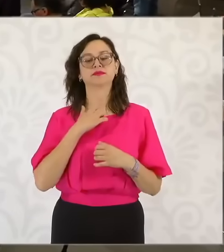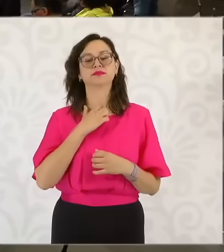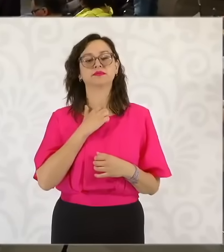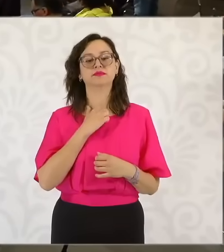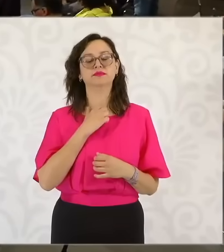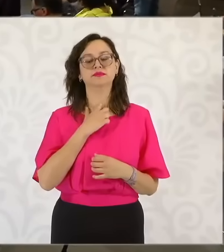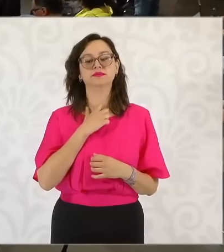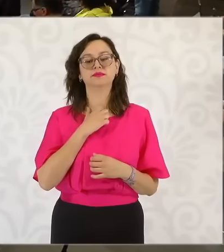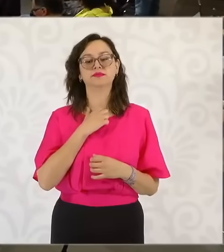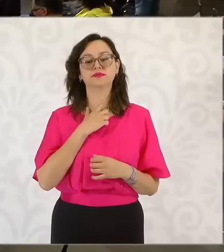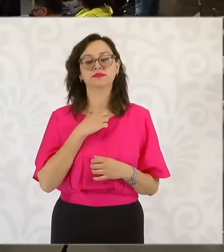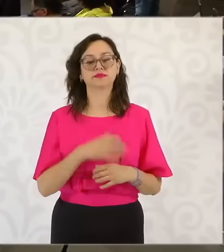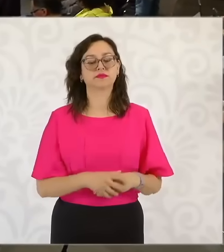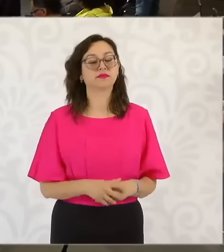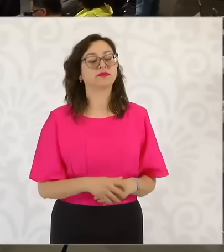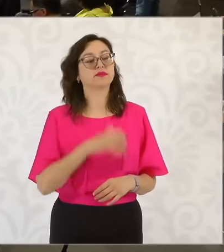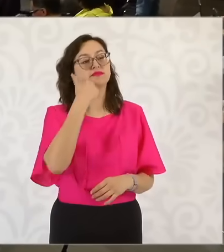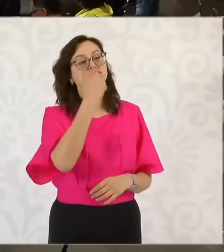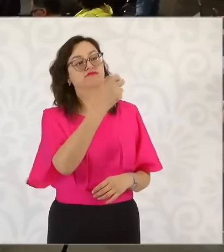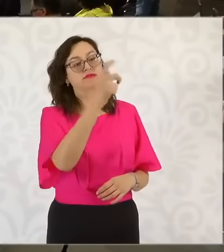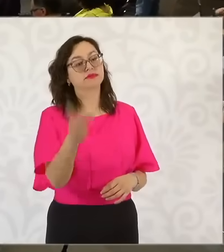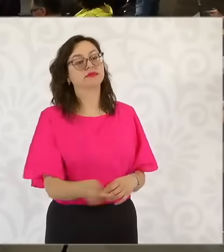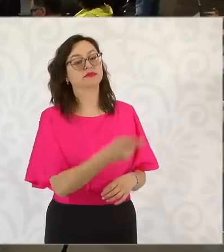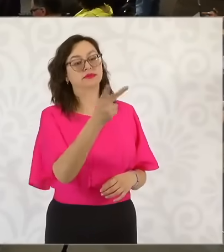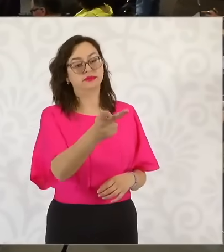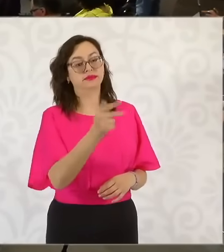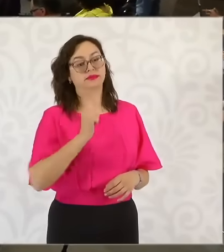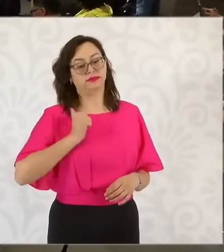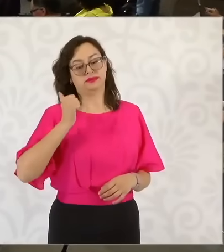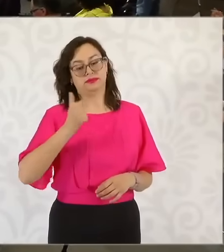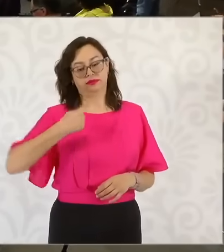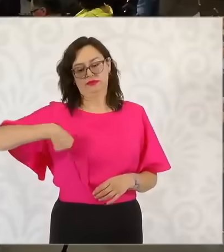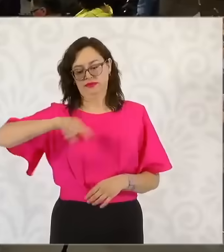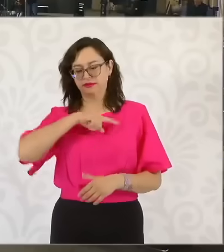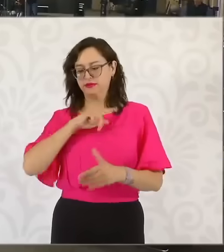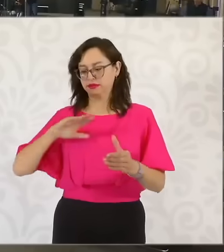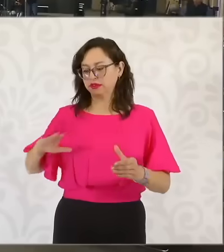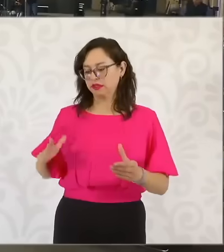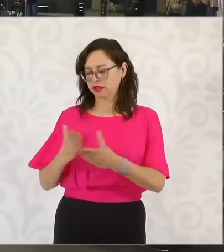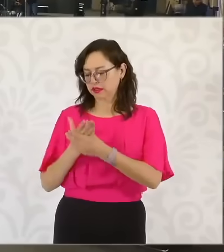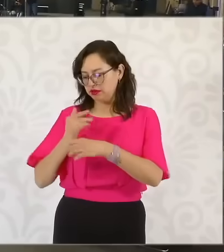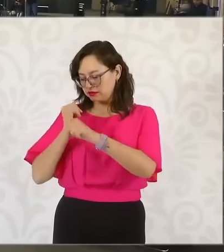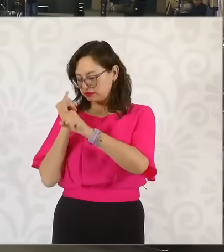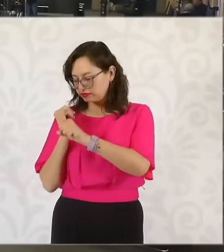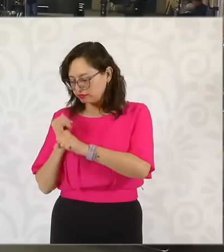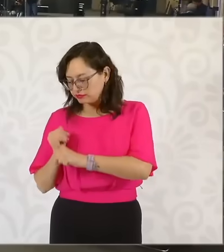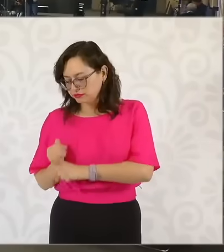por un expediente al que tuvimos acceso en la revista Contralínea es sobre familiares y